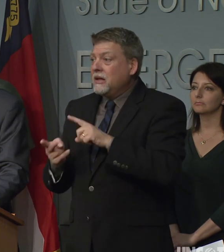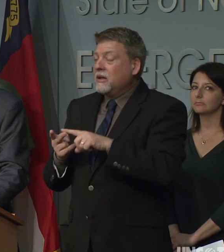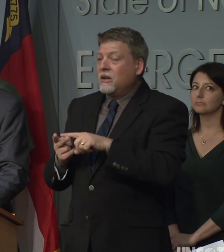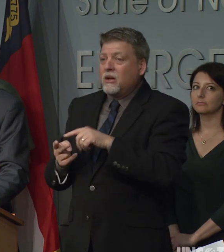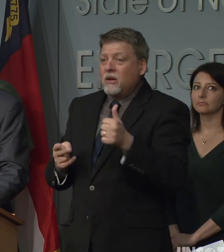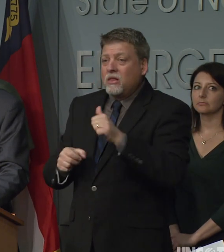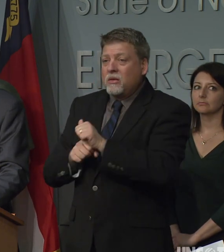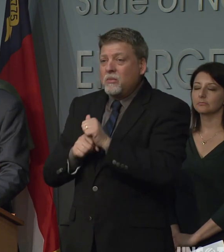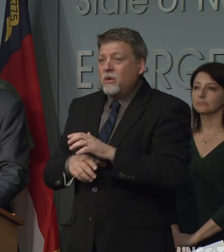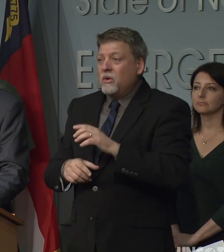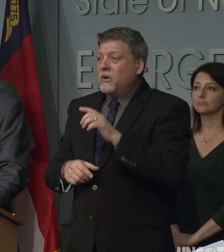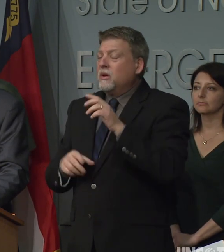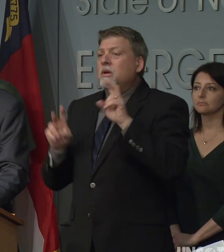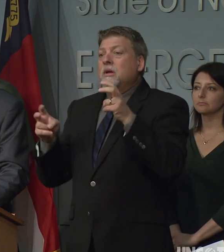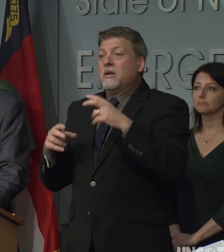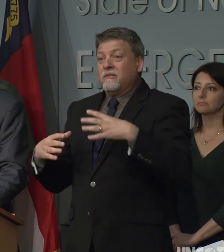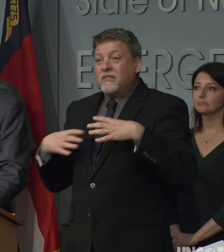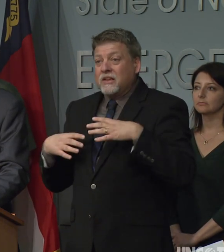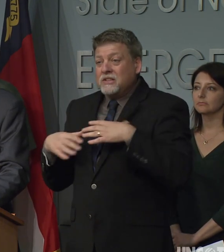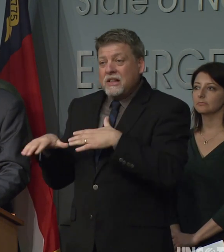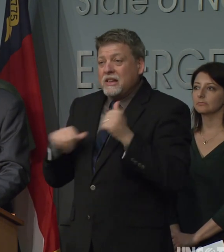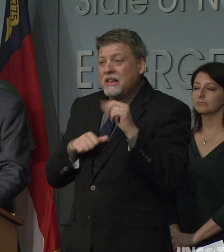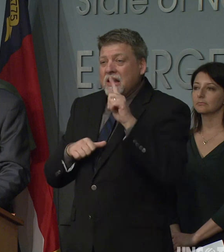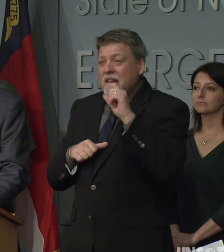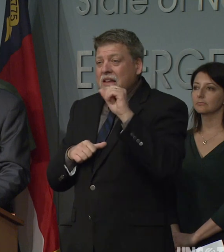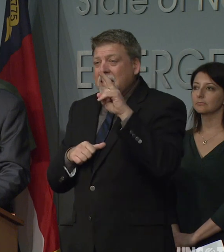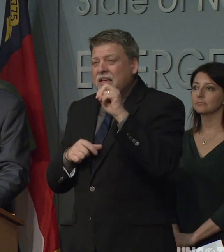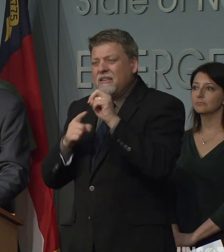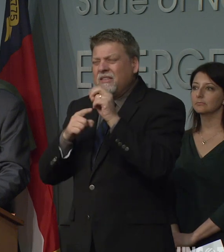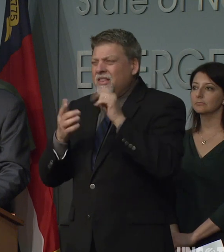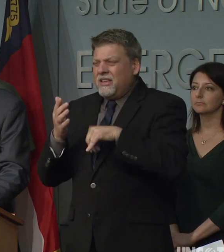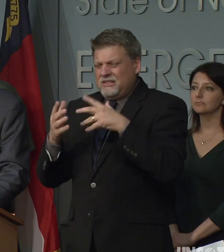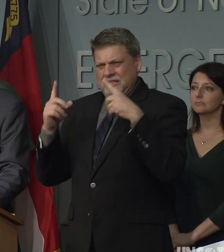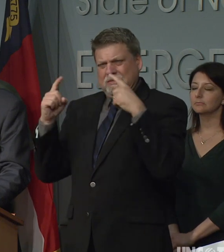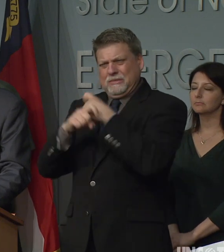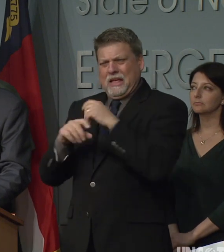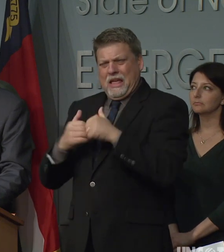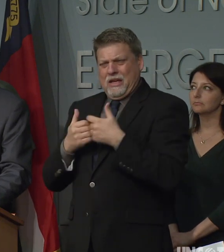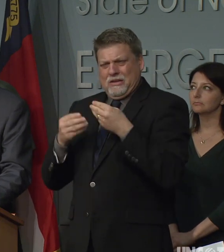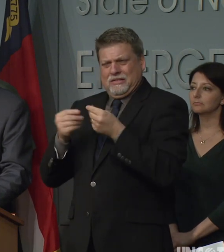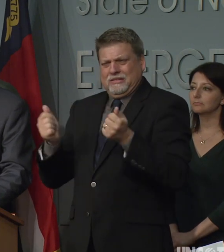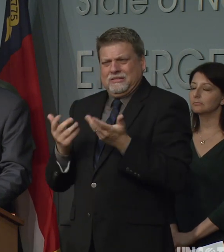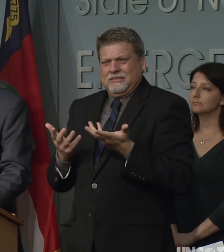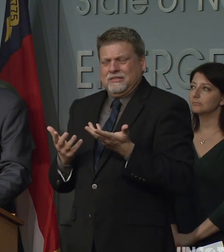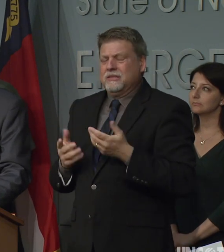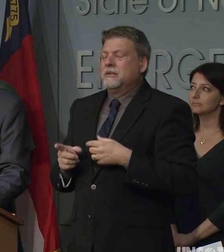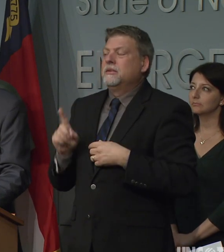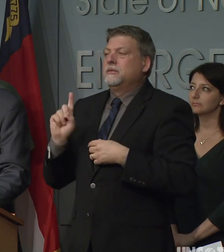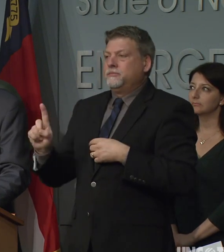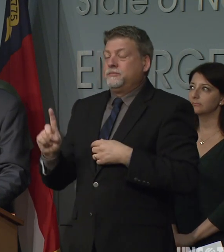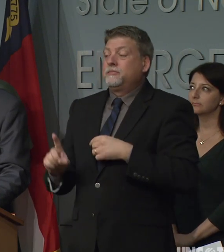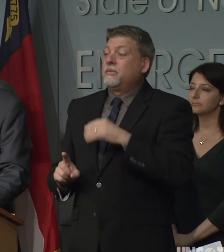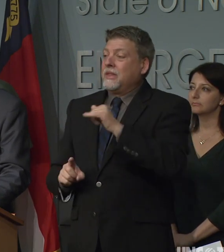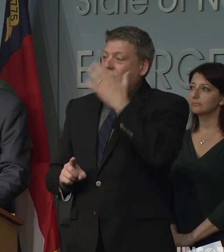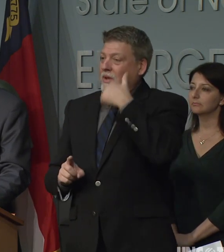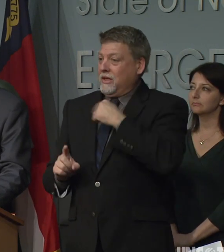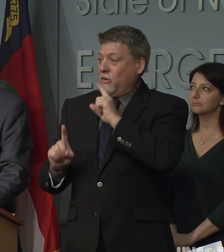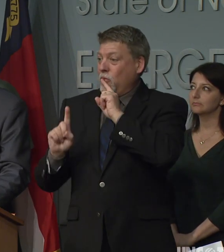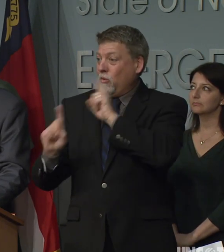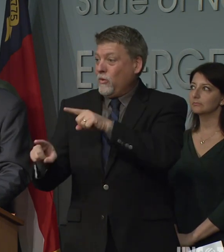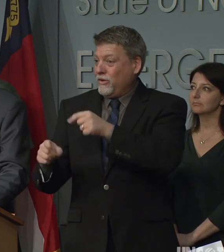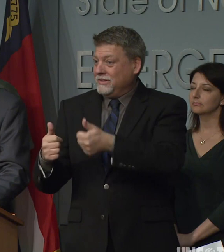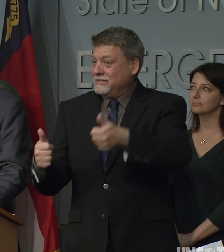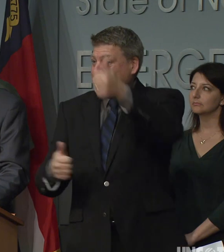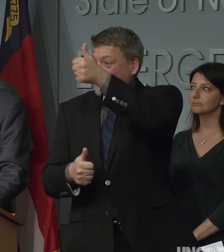escuelas en cuanto al sueldo de de los maestros las ausencias permisos, esencia, bueno, esta orden de emergencia nos da